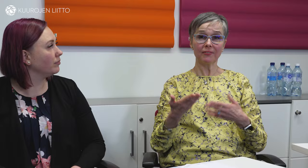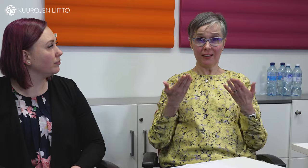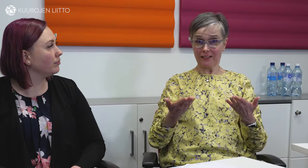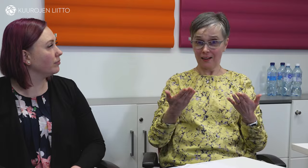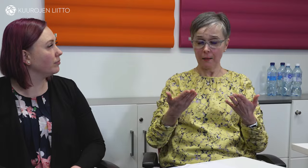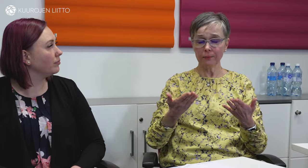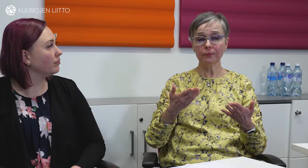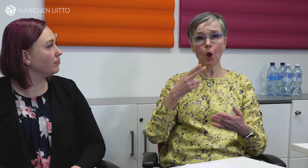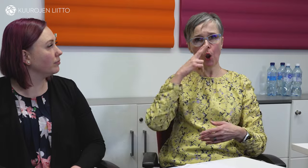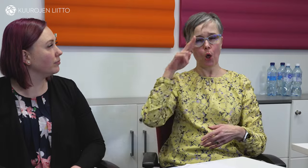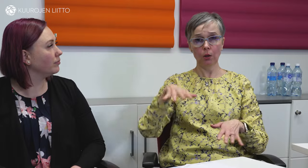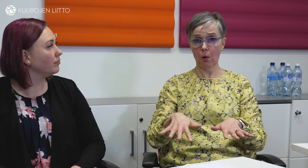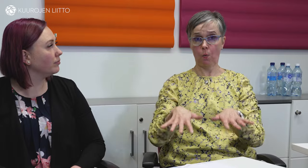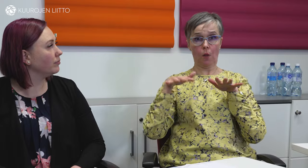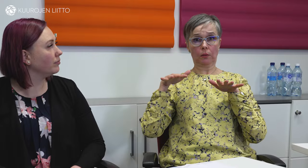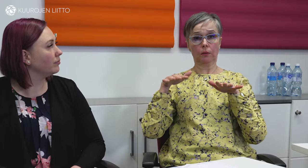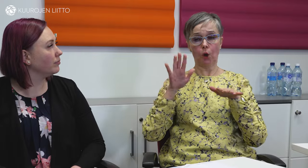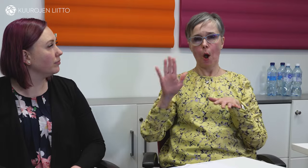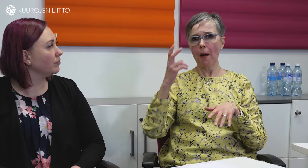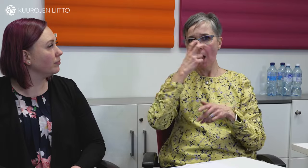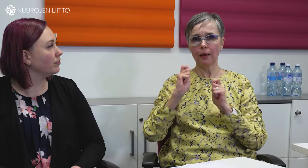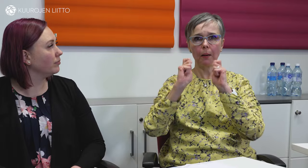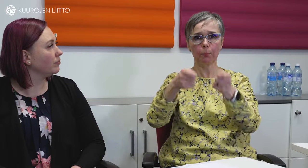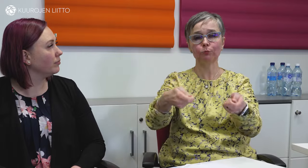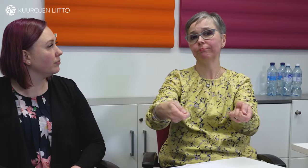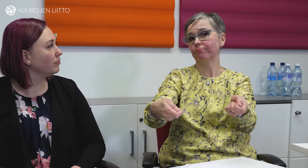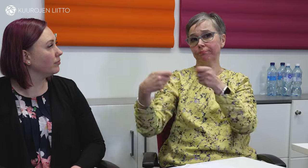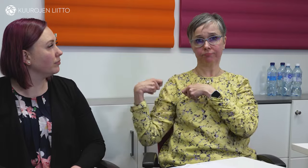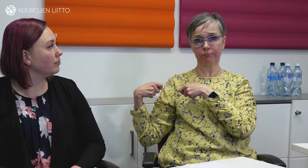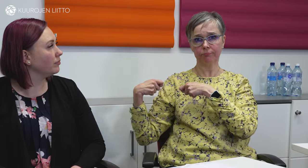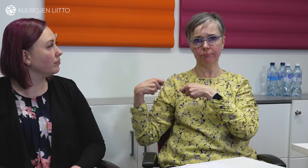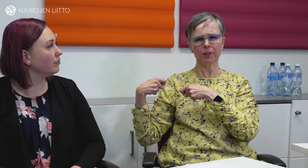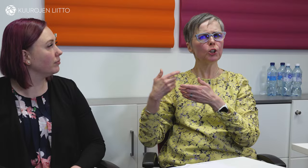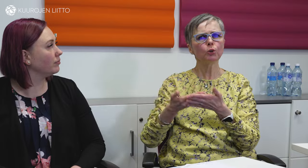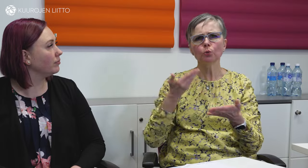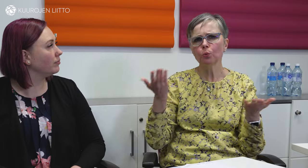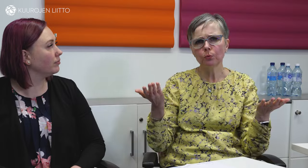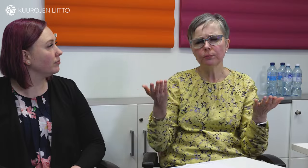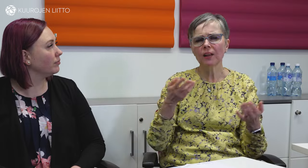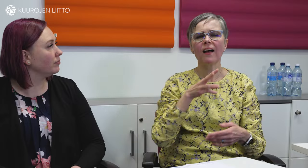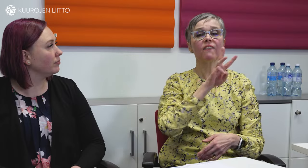Tänään Norja kuitenkin yllätti vetämällä hakemuksensa pois -